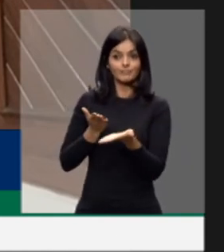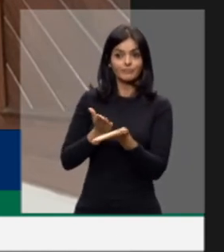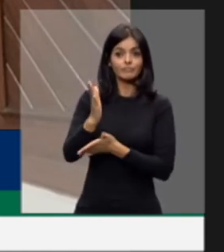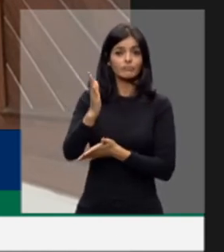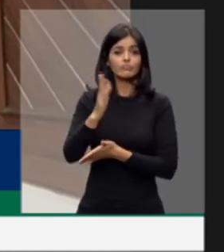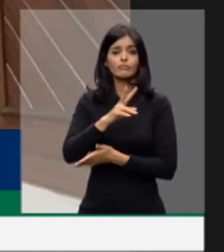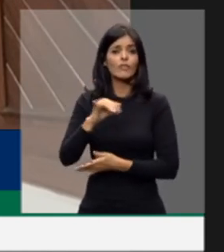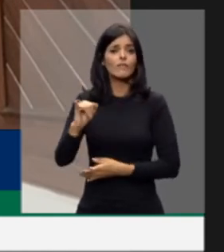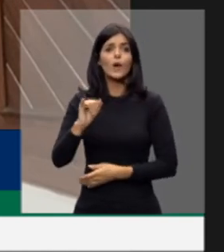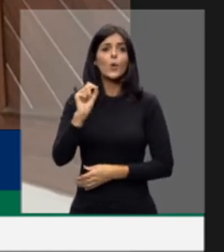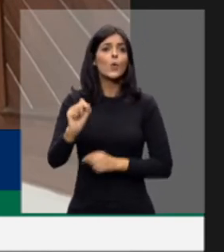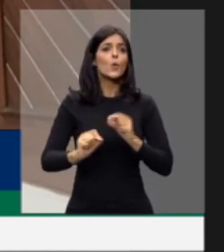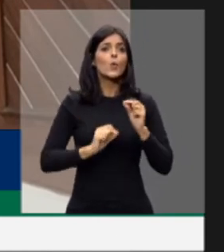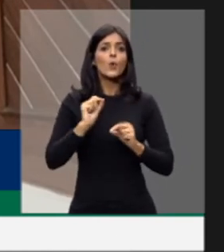DA PEC EM AGOSTO DESTE ANO E QUE AGORA COM A